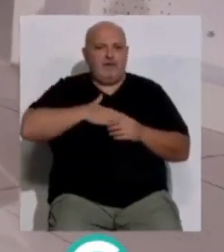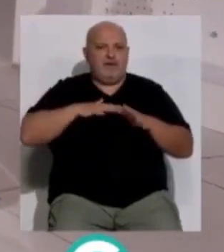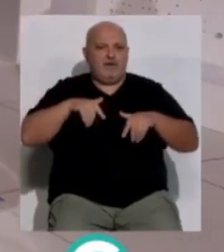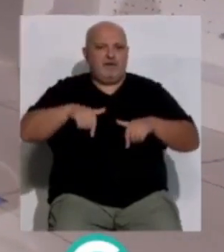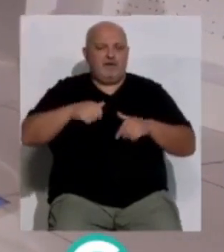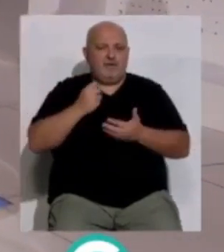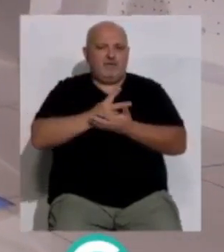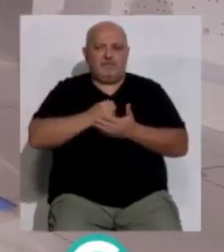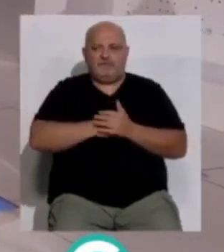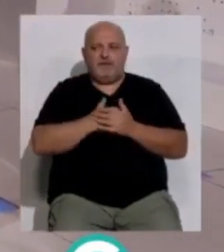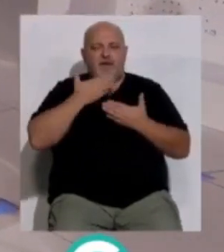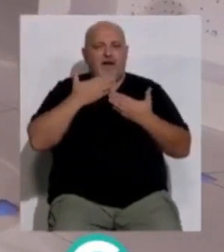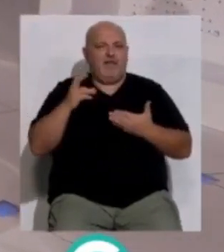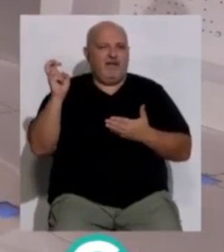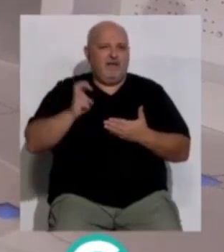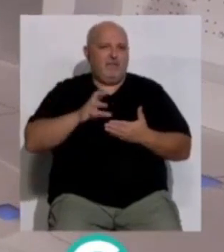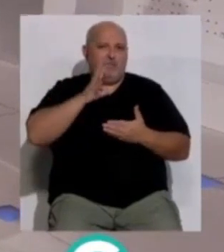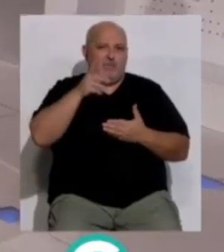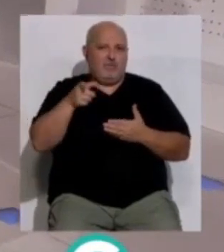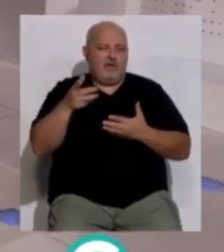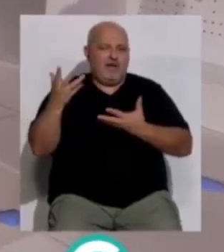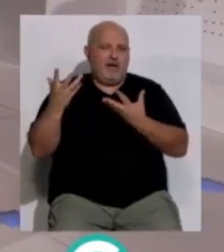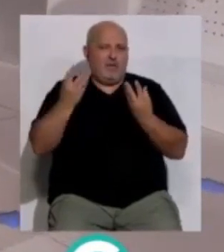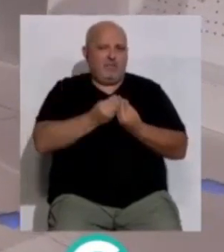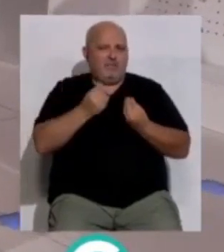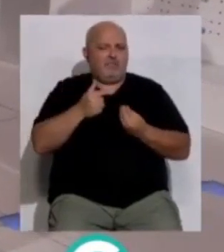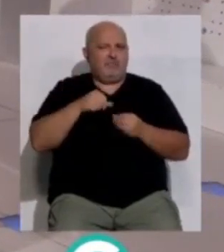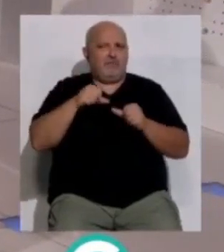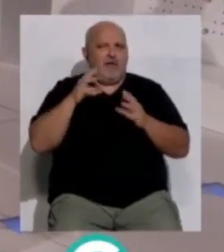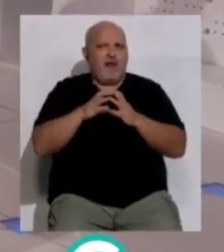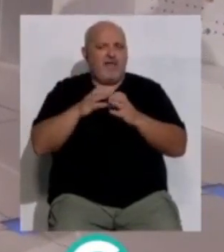acá Nuevamente muchas gracias como siempre por acompañarnos tenemos muchas ganas de tenerte